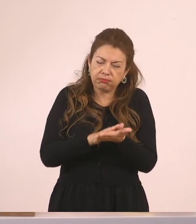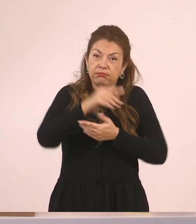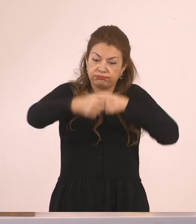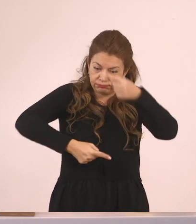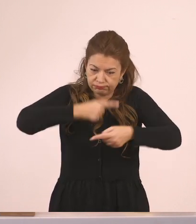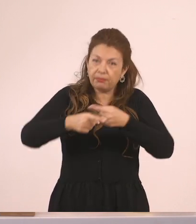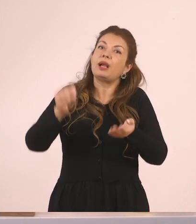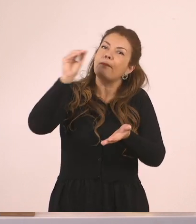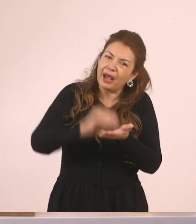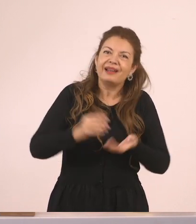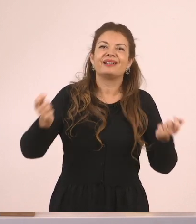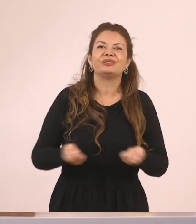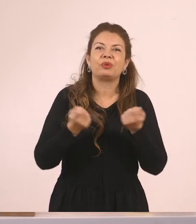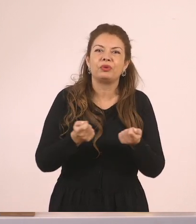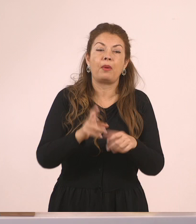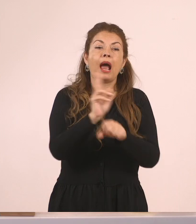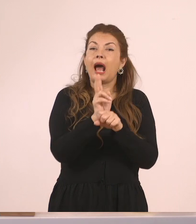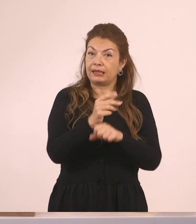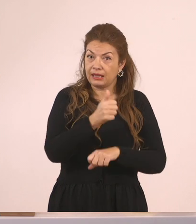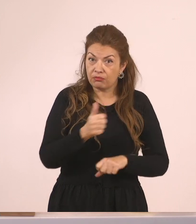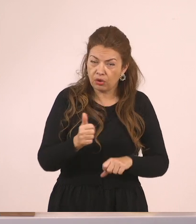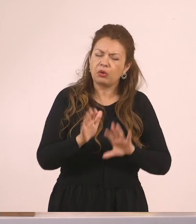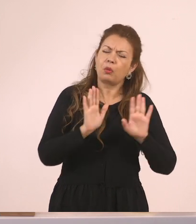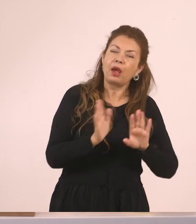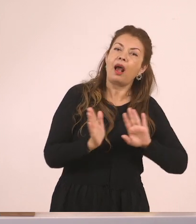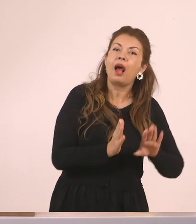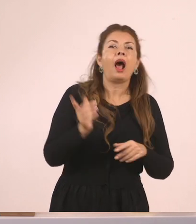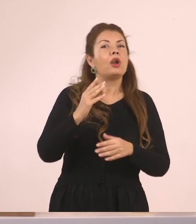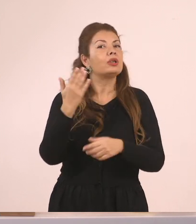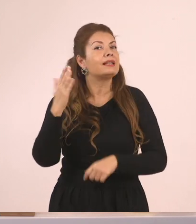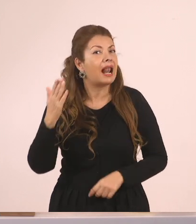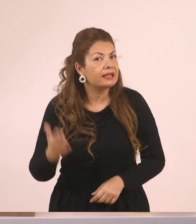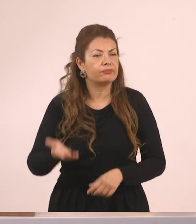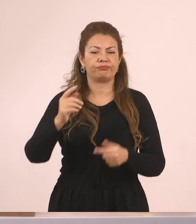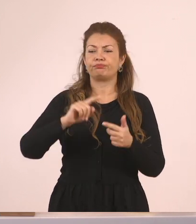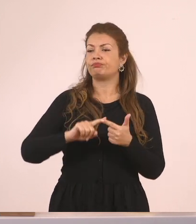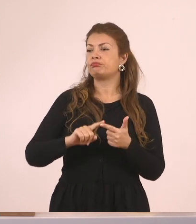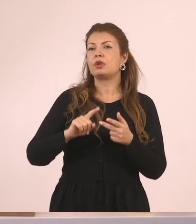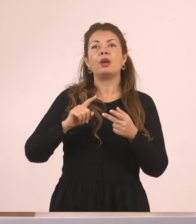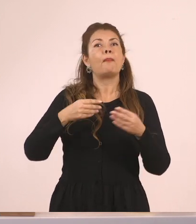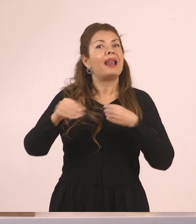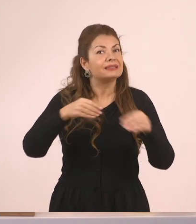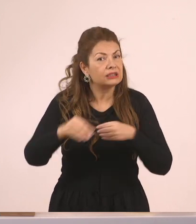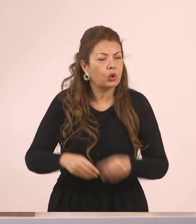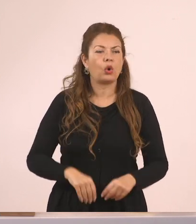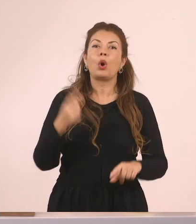Και ποια είναι αυτά τα υλικά; Πέρα απ' τα χαρτιά, τα γυαλιά, κάποια πλαστικά, το αλουμίνιο.